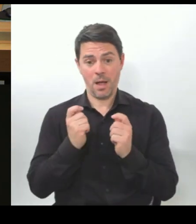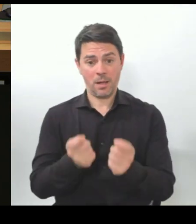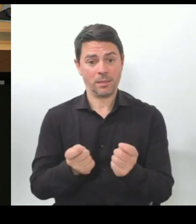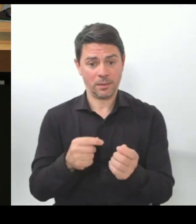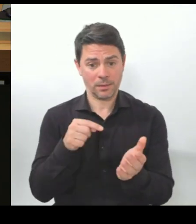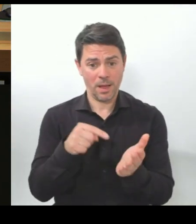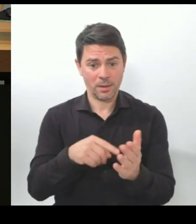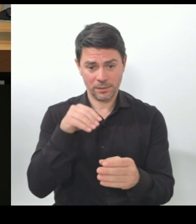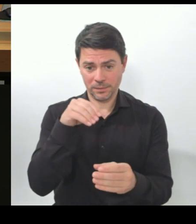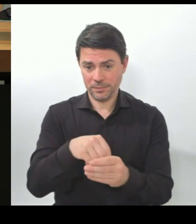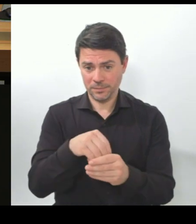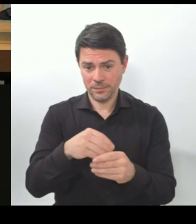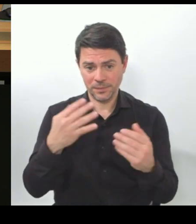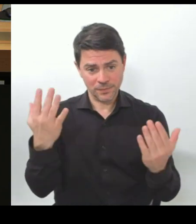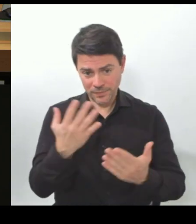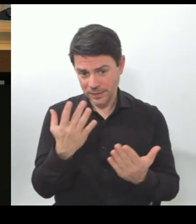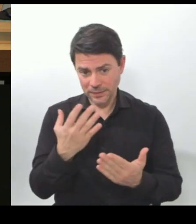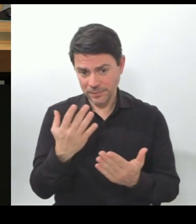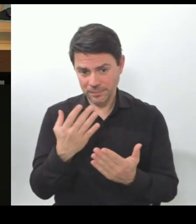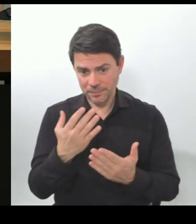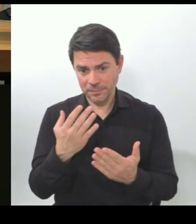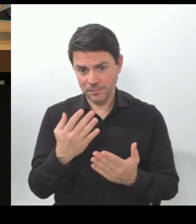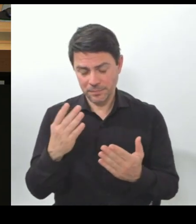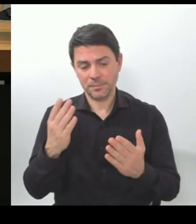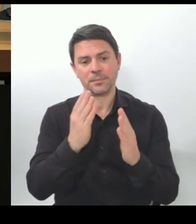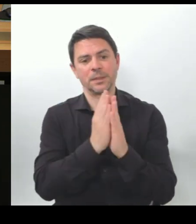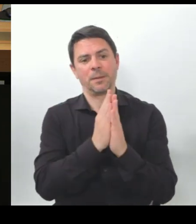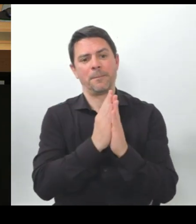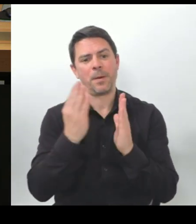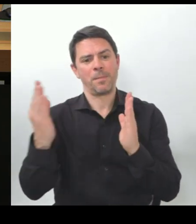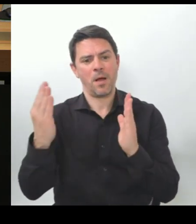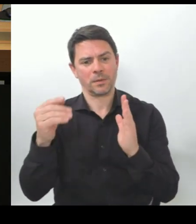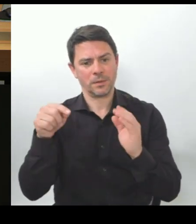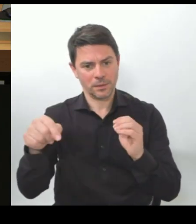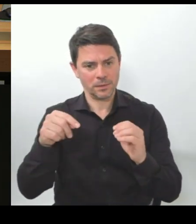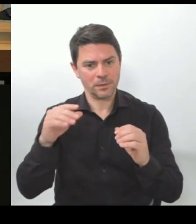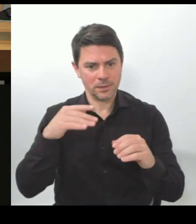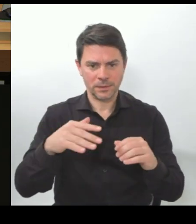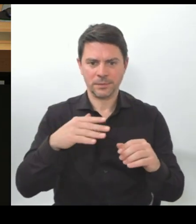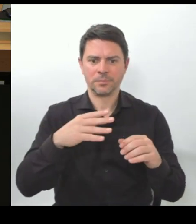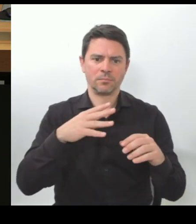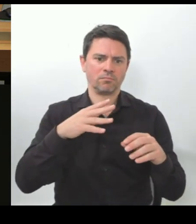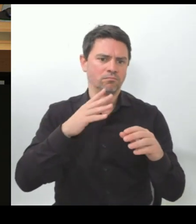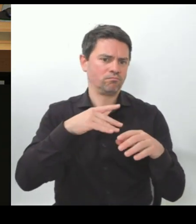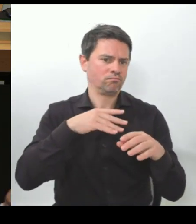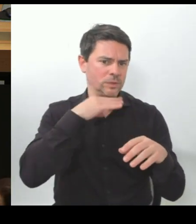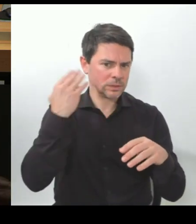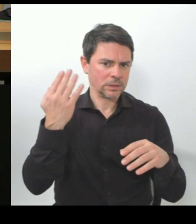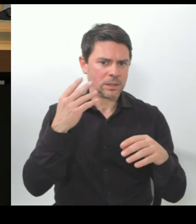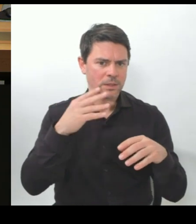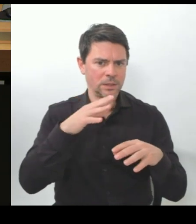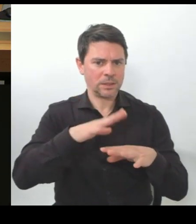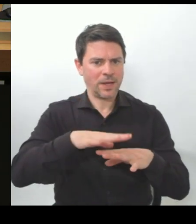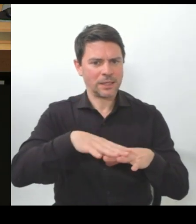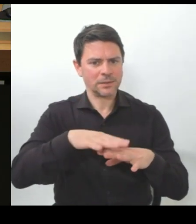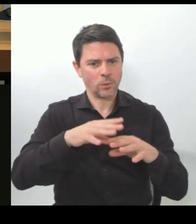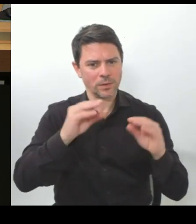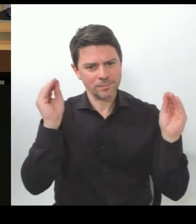Standards und Bedarfe, die dort entwickelt wurden, in einem Gesetz fließen zu lassen, das unsere Bibliotheken nachhaltig